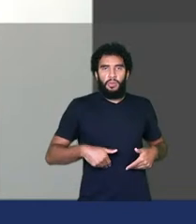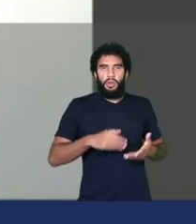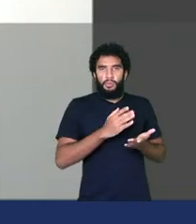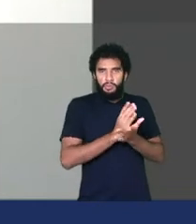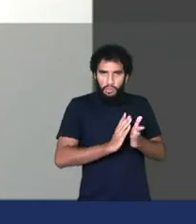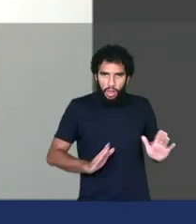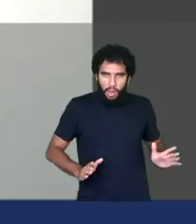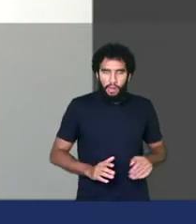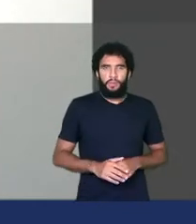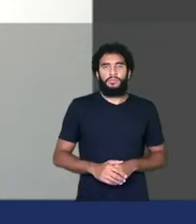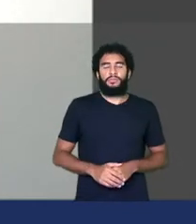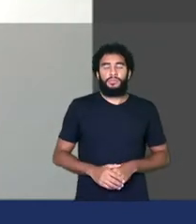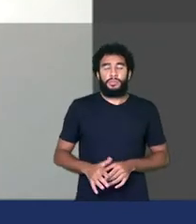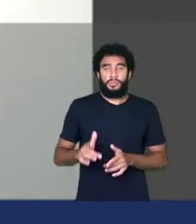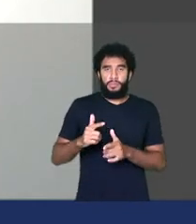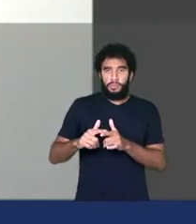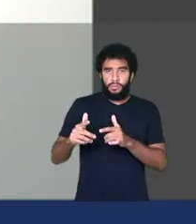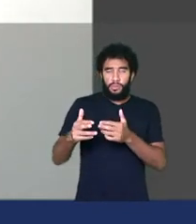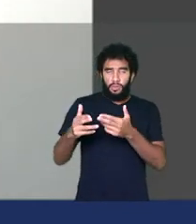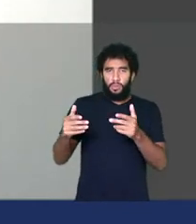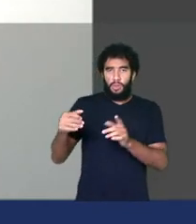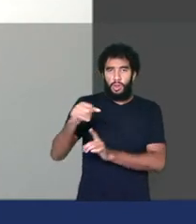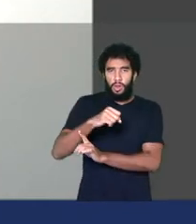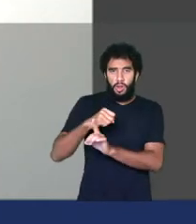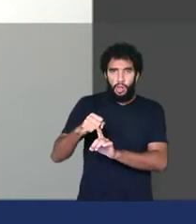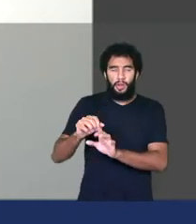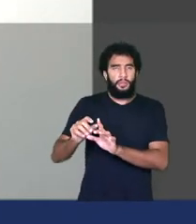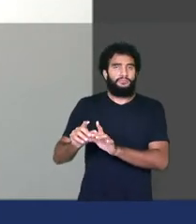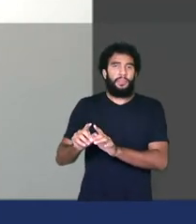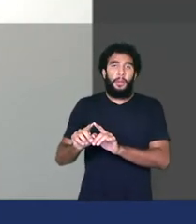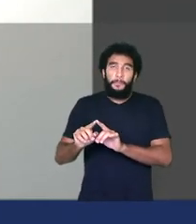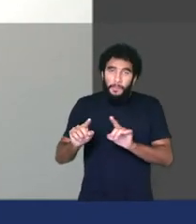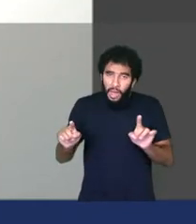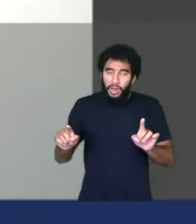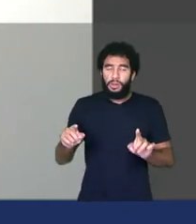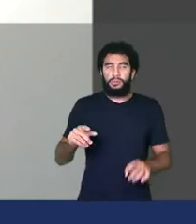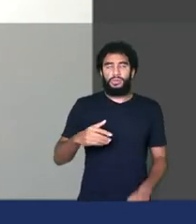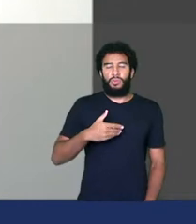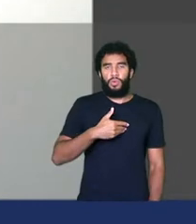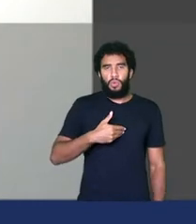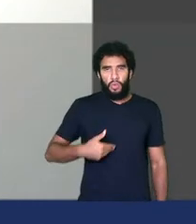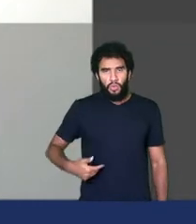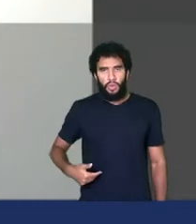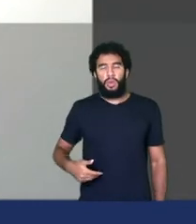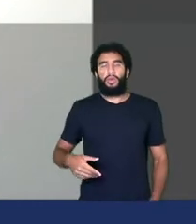COMBATER A FOME, PARA ENFRENTAR OS GRAVES PROBLEMAS SOCIAIS, MAS A BASE DO GOVERNO E OUTROS PARLAMENTARES